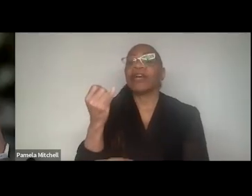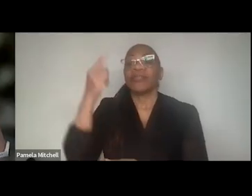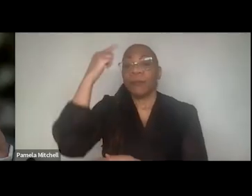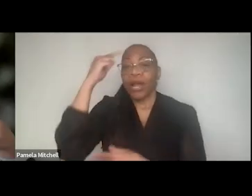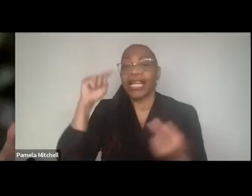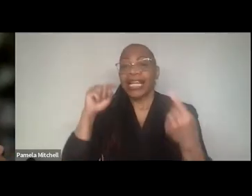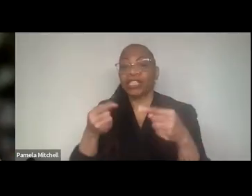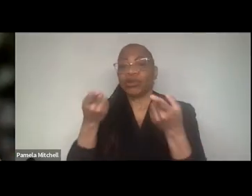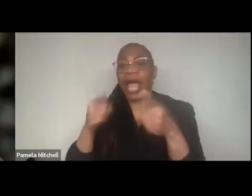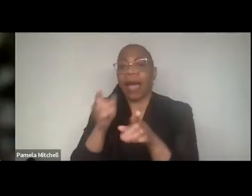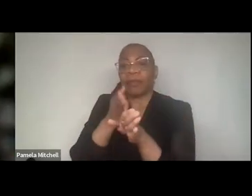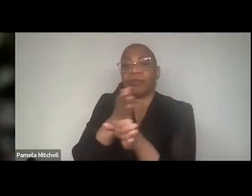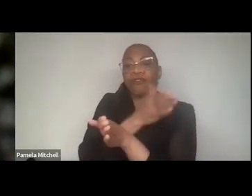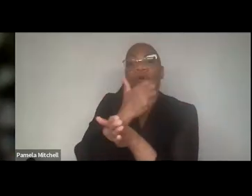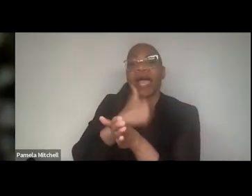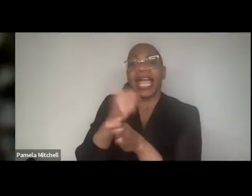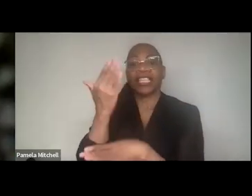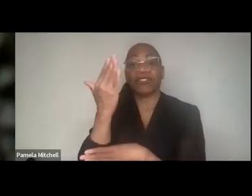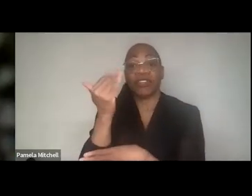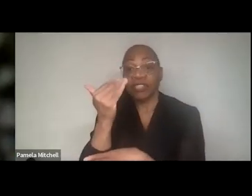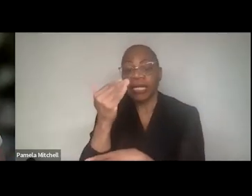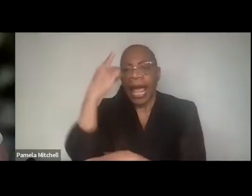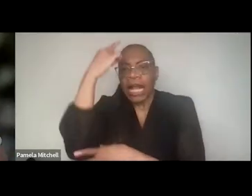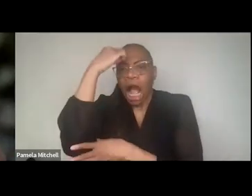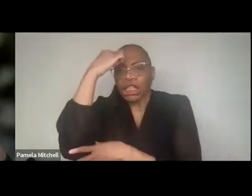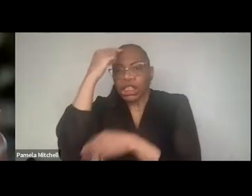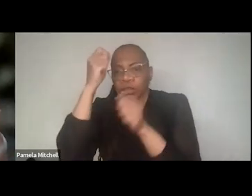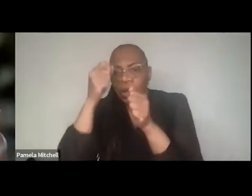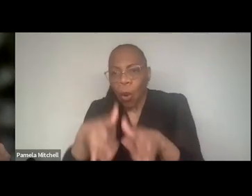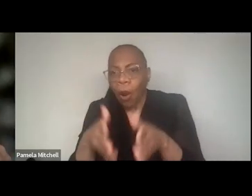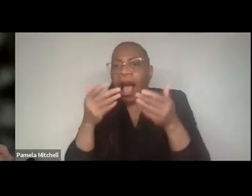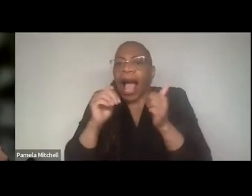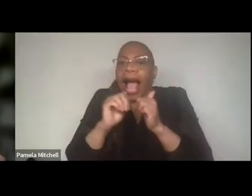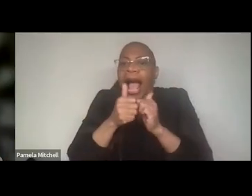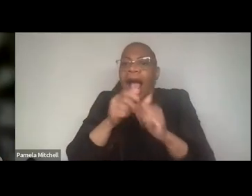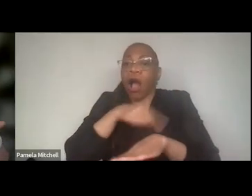cuánto tiempo duró la pérdida de conciencia para cada una de las lesiones cerebrales.